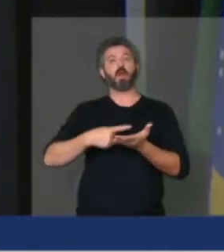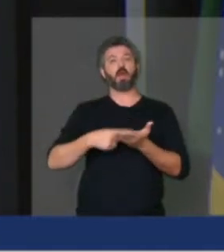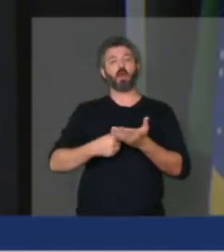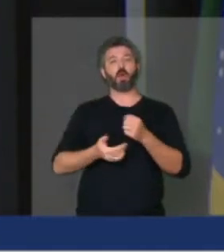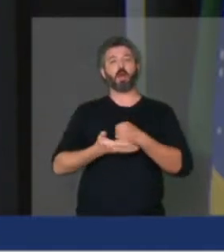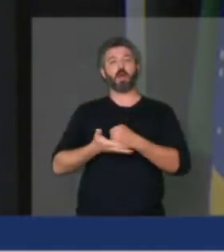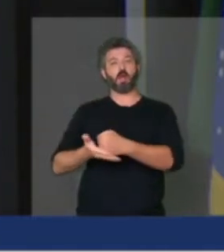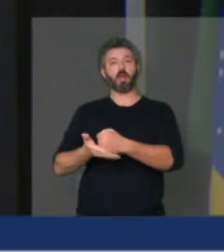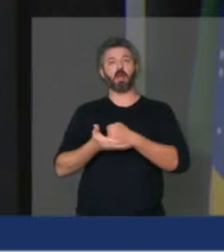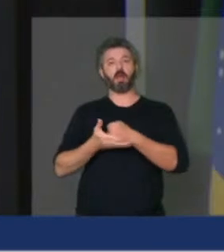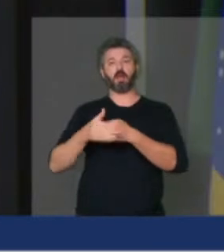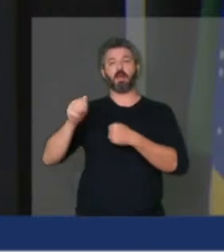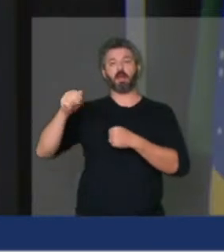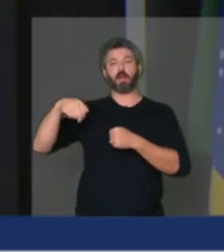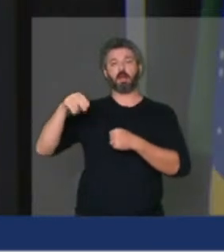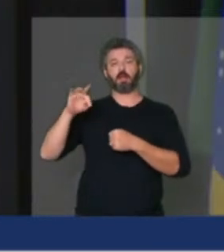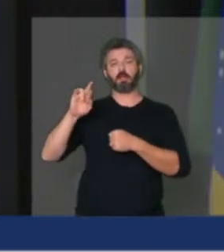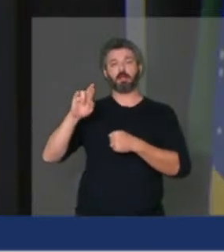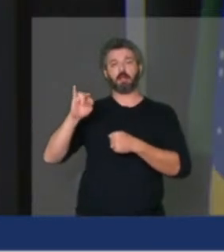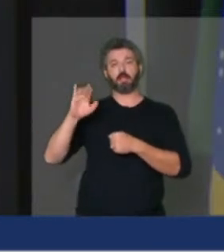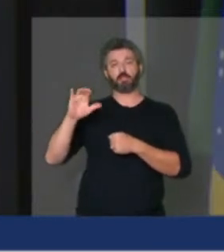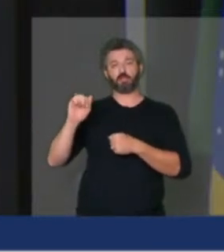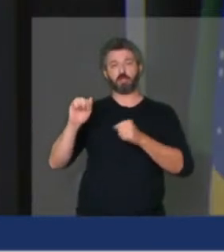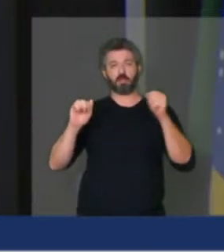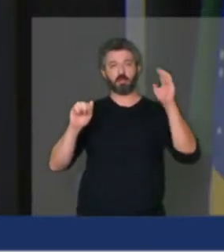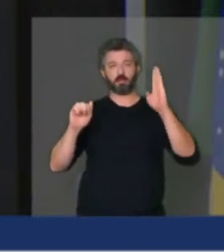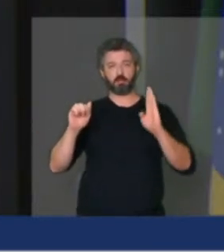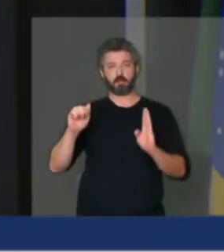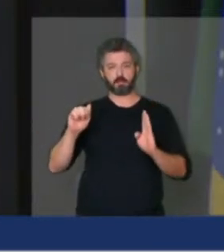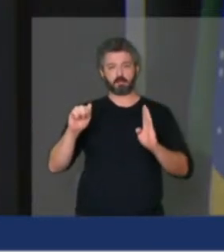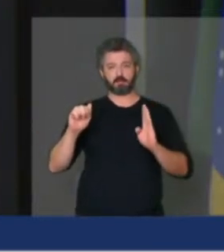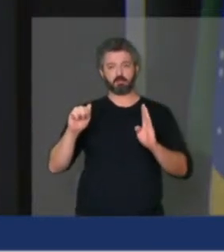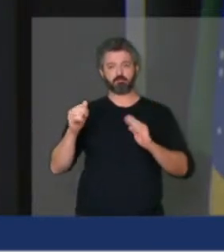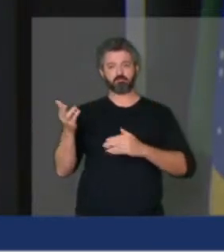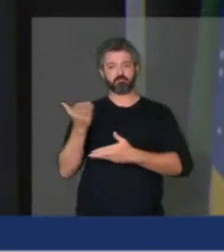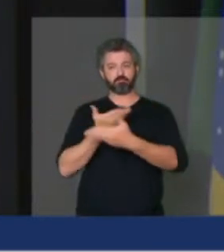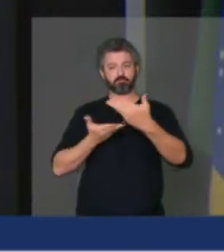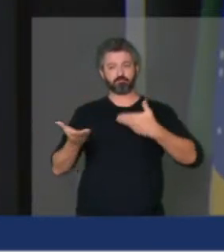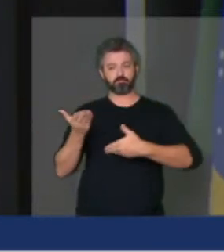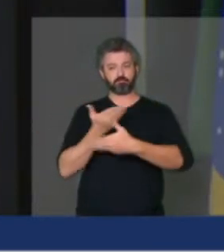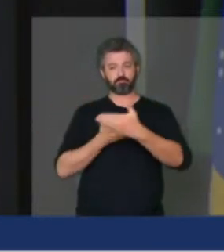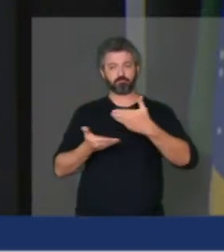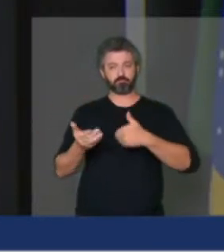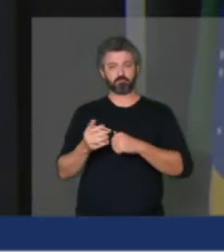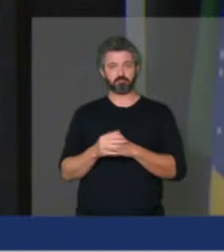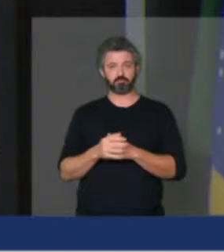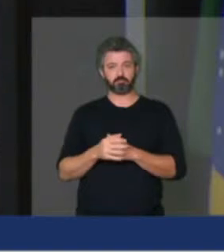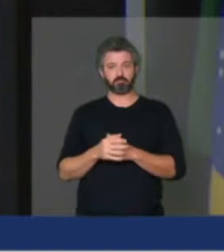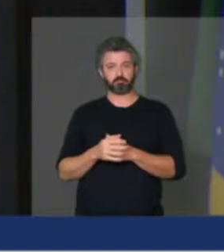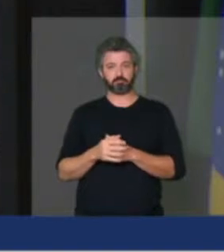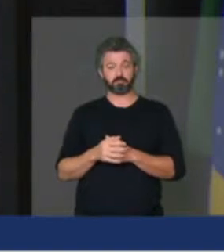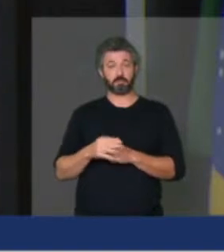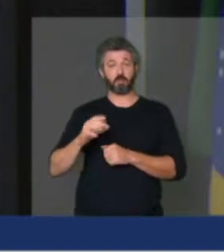COM A ENTRE O GOVERNO DA REPÚBLICA FEDERATIVA DO BRASIL E O GOVERNO DA REPÚBLICA DO CHILE, ASSINADO EM SANTIAGO NO DIA 26 DE